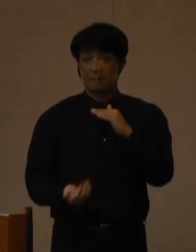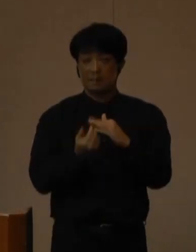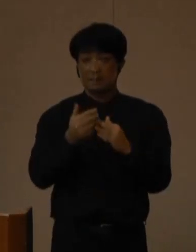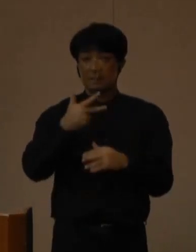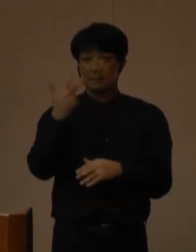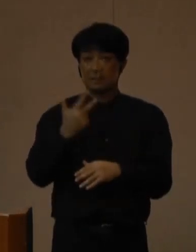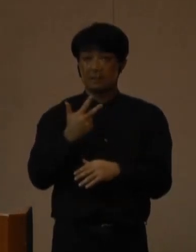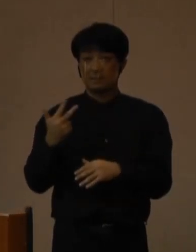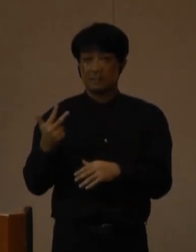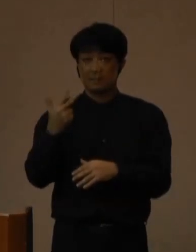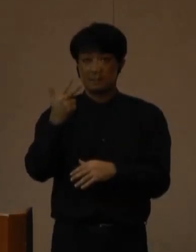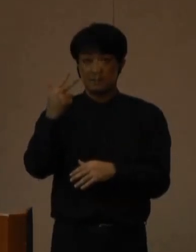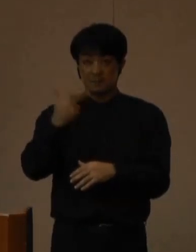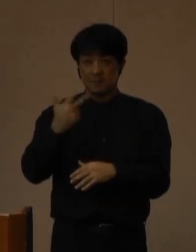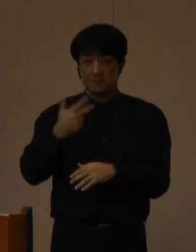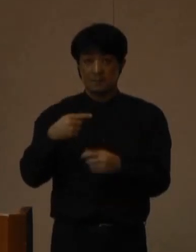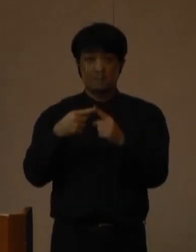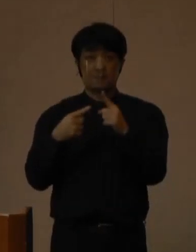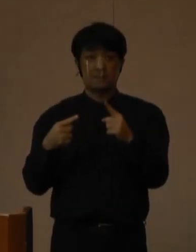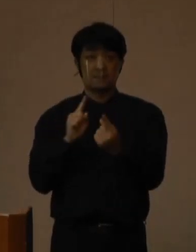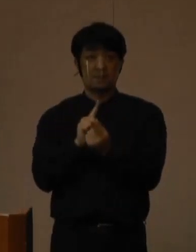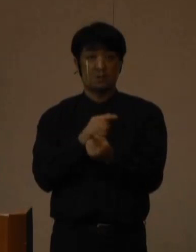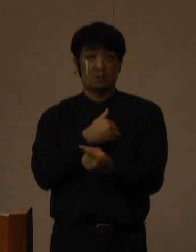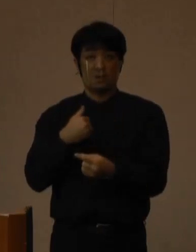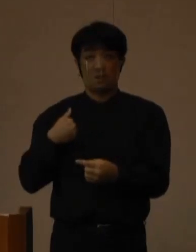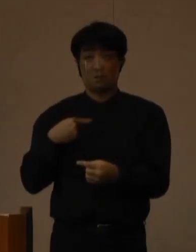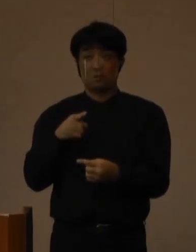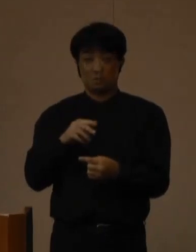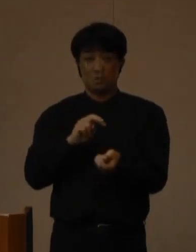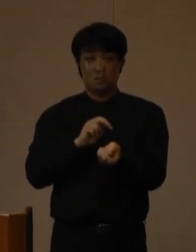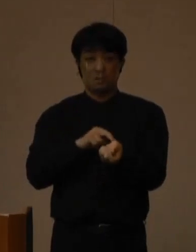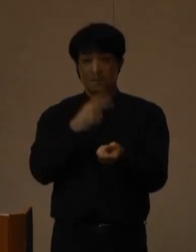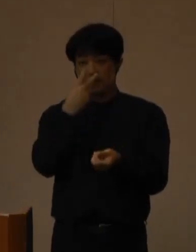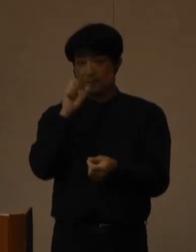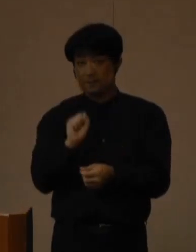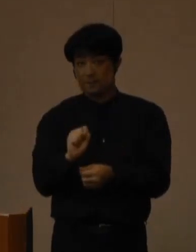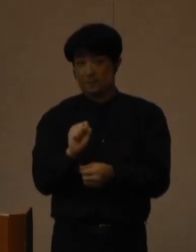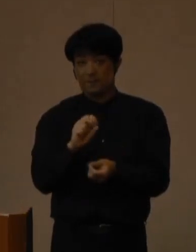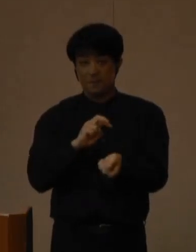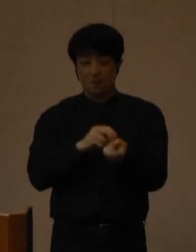検査協力医療機関等の確保を進めます。